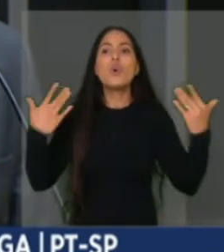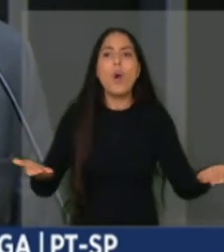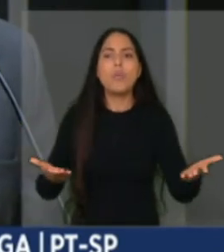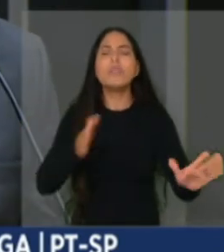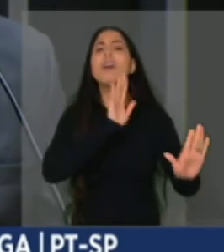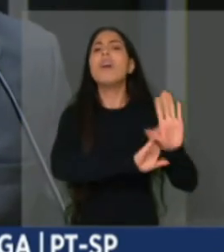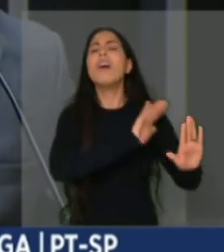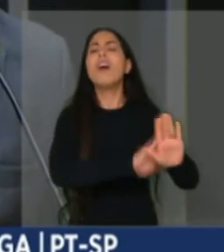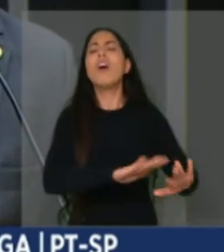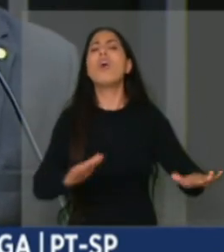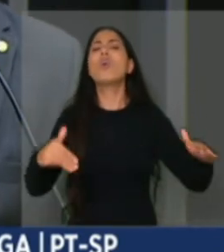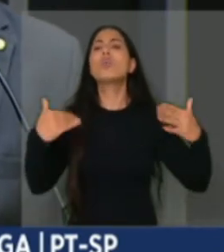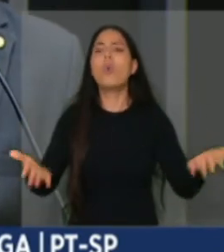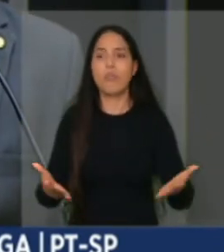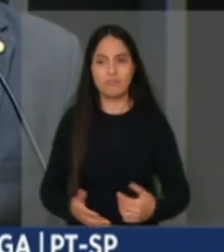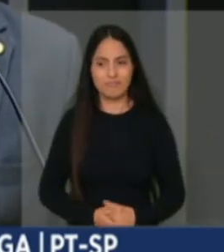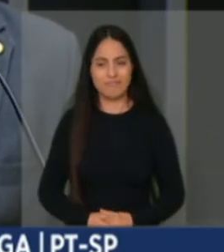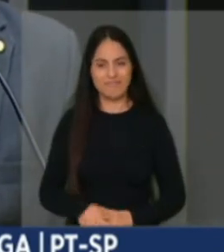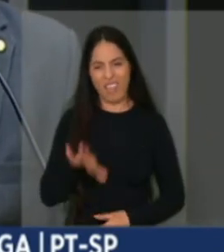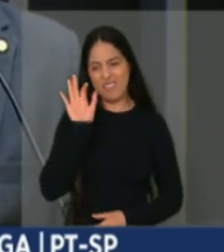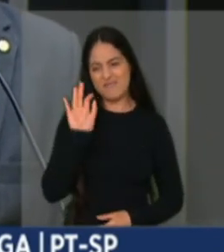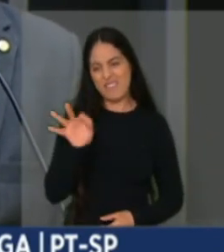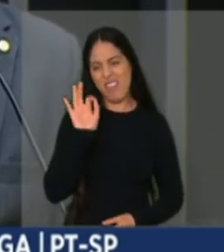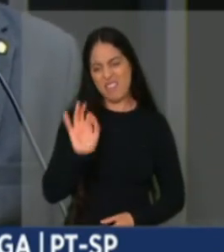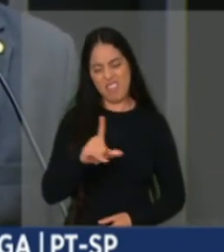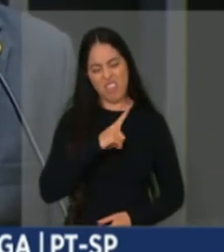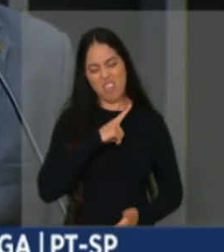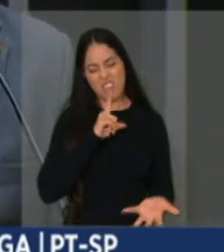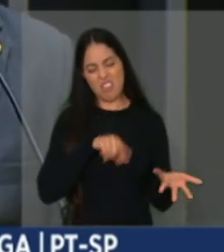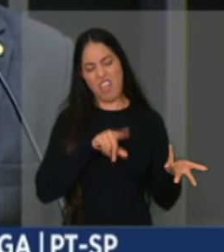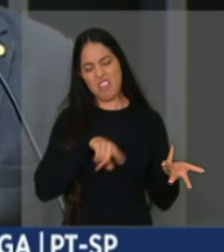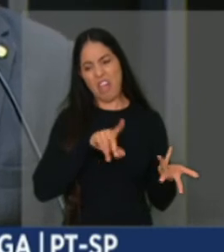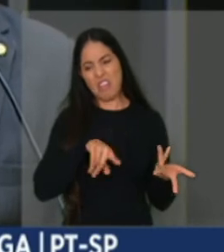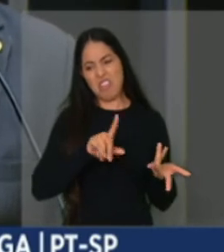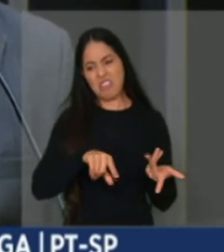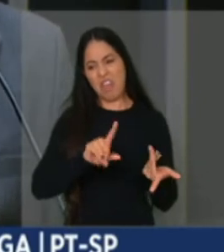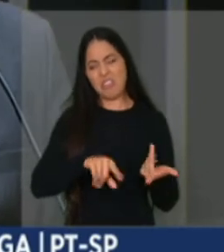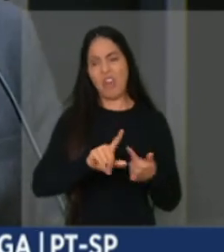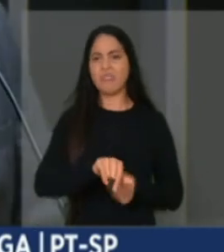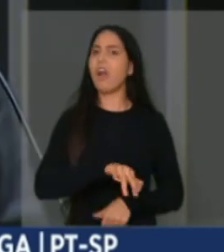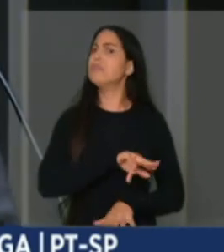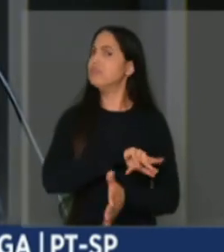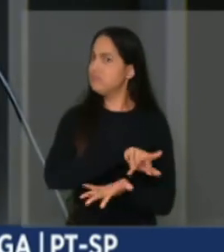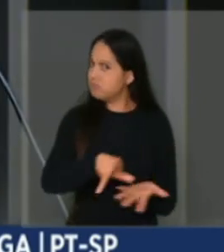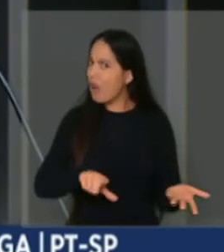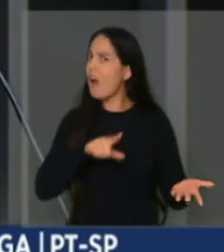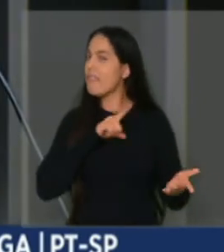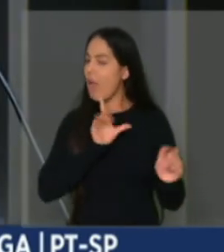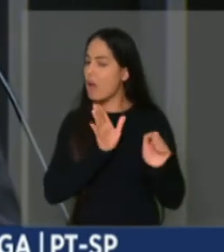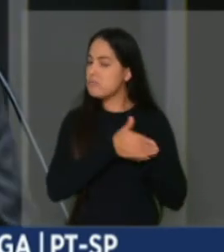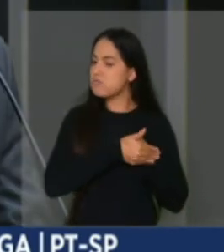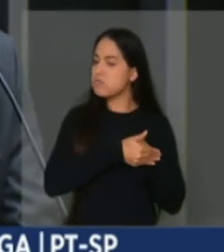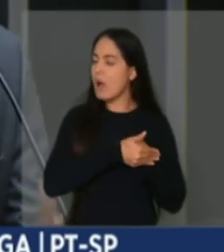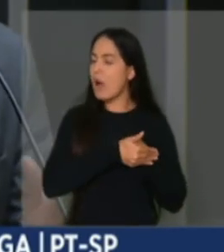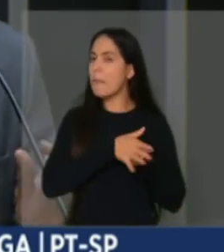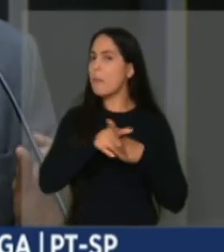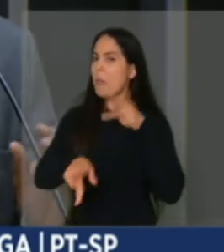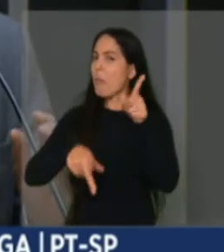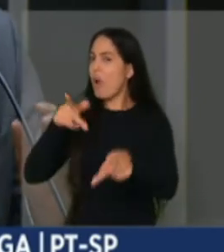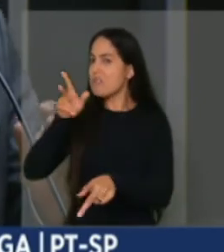TER MUITO MAIS COISAS QUE NÃO DISSE, QUE ELES NÃO DIZEM AO POVO BRASILEIRO, NÃO DIZEM A ESTE PARLAMENTO, POR QUE ELES TÊM VERGONHA, PARA CONCLUIR, PRESIDENTE. TEMOS QUE DIZER